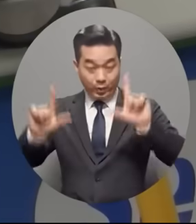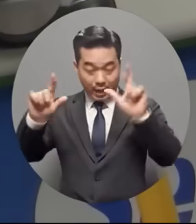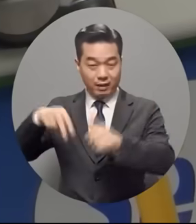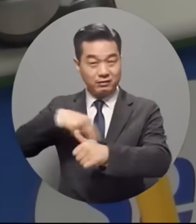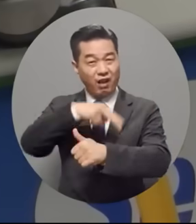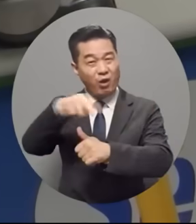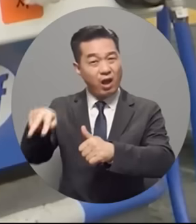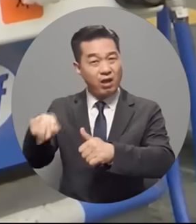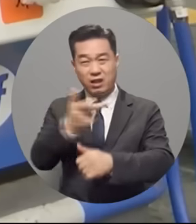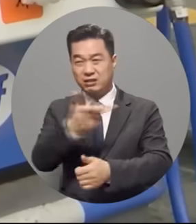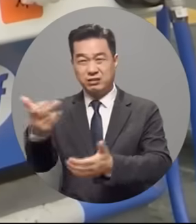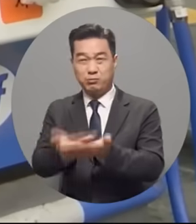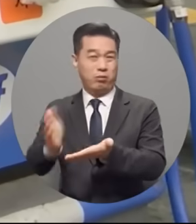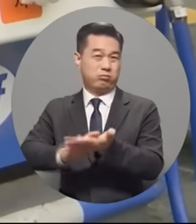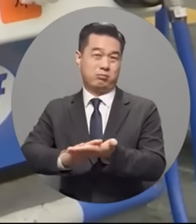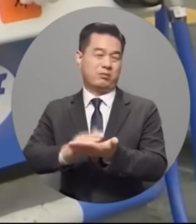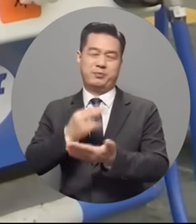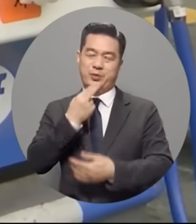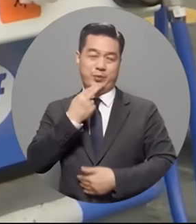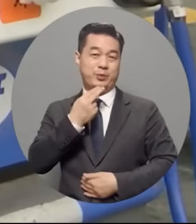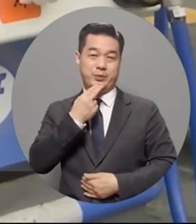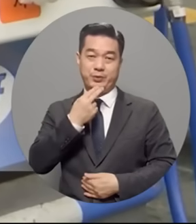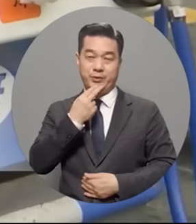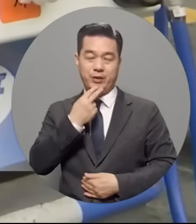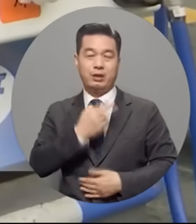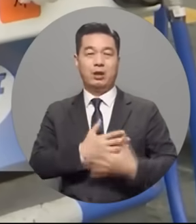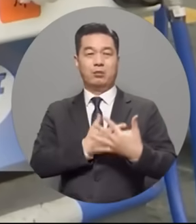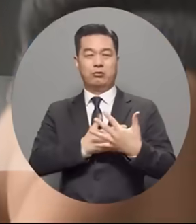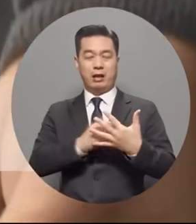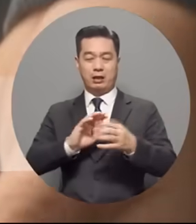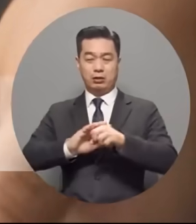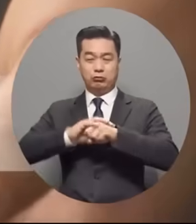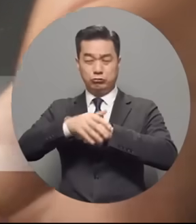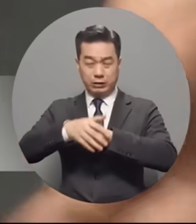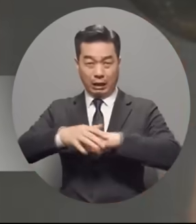올해 상황도 크게 나아지기는 어려워보입니다.